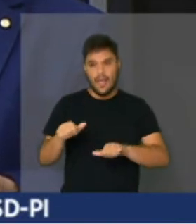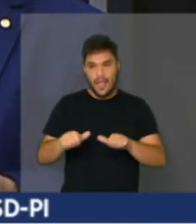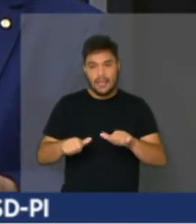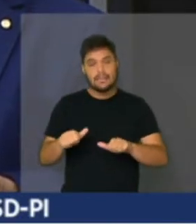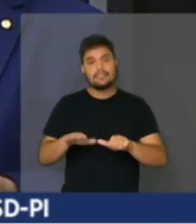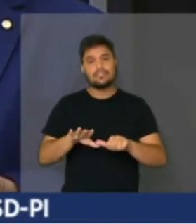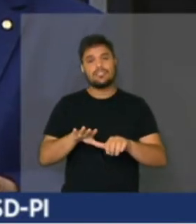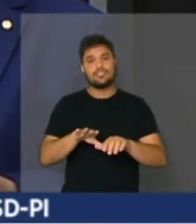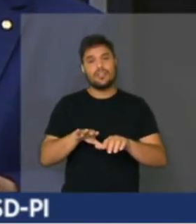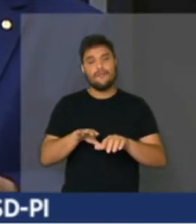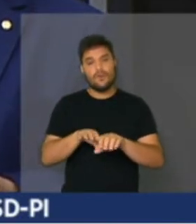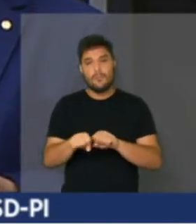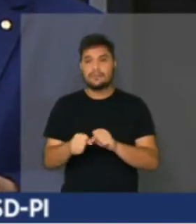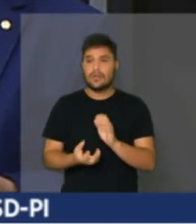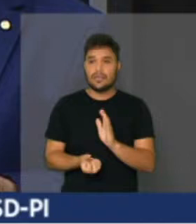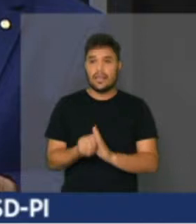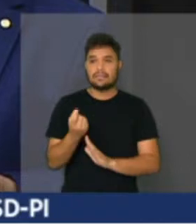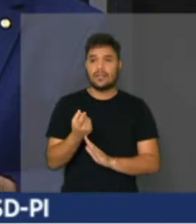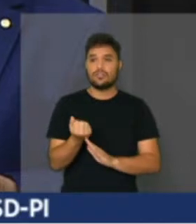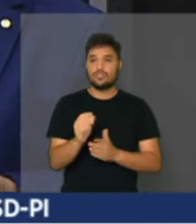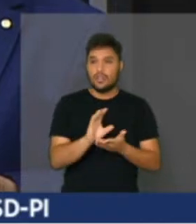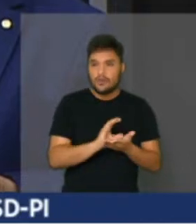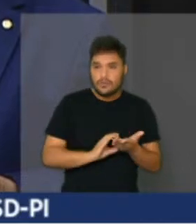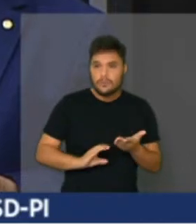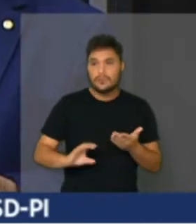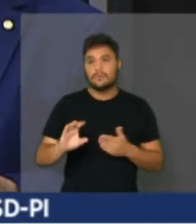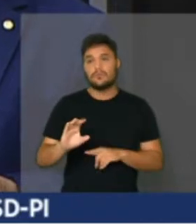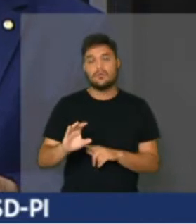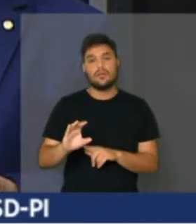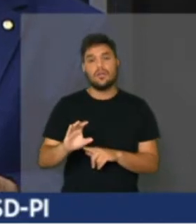TRANSFERÊNCIA INTERGOVERNAMENTAL DA SECRETARIA DO TESOURO